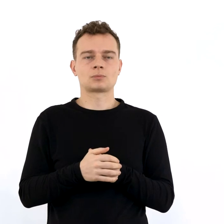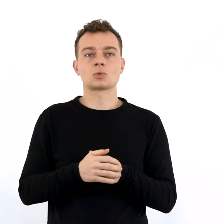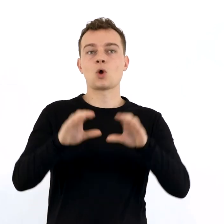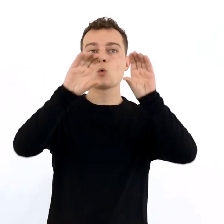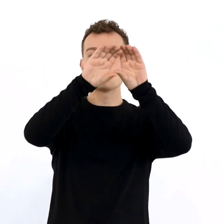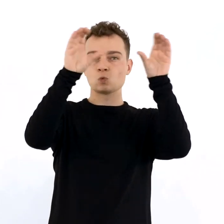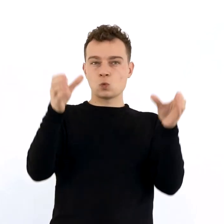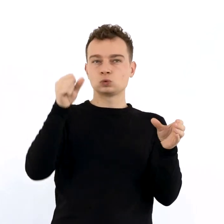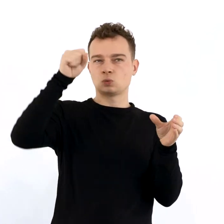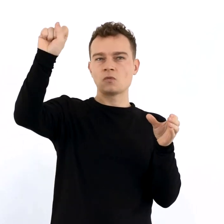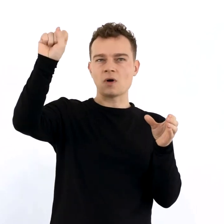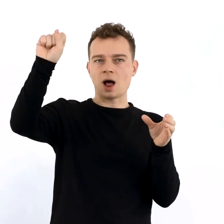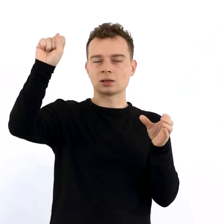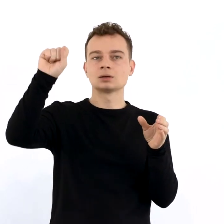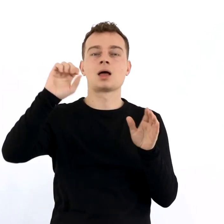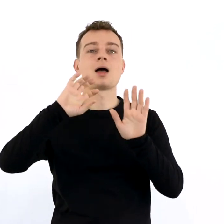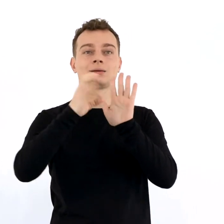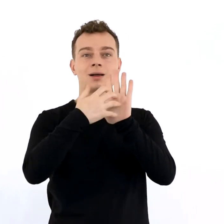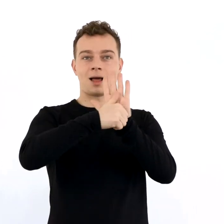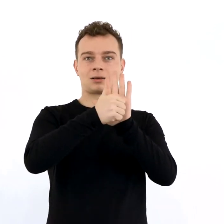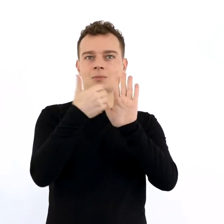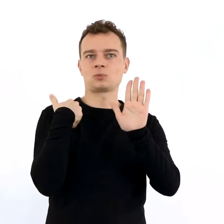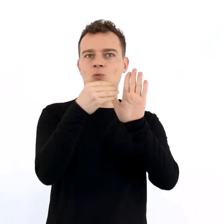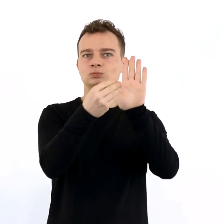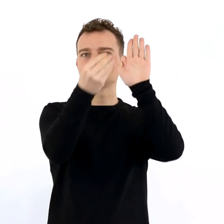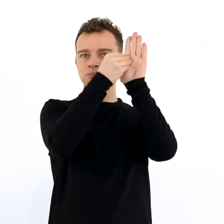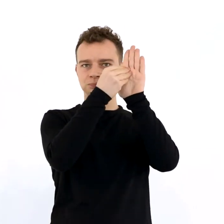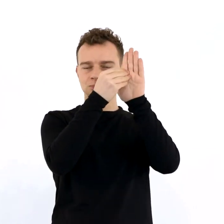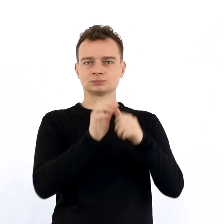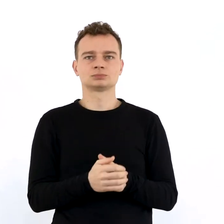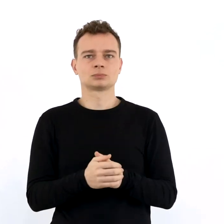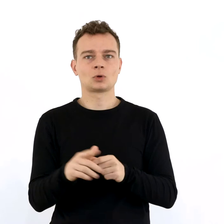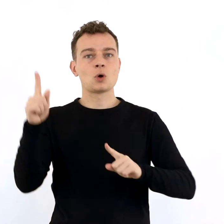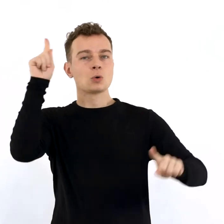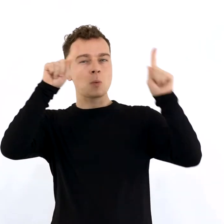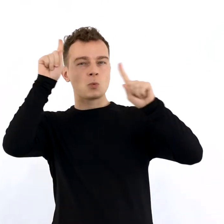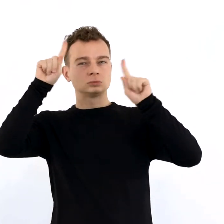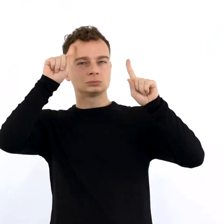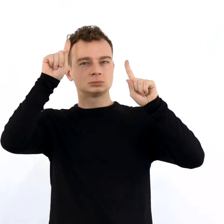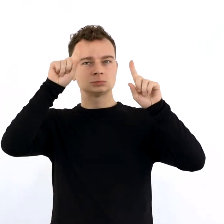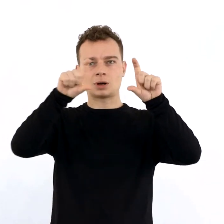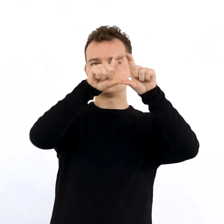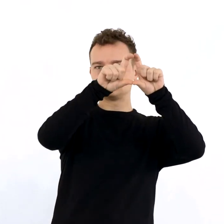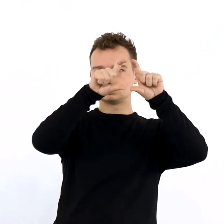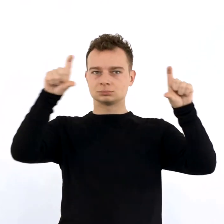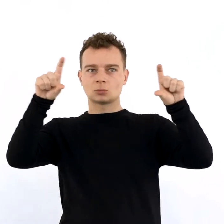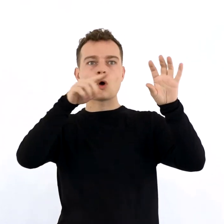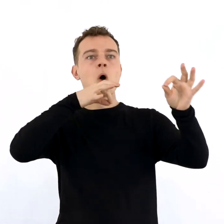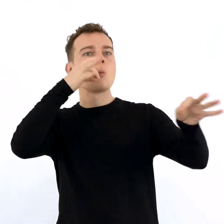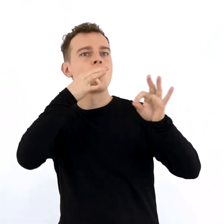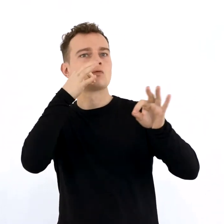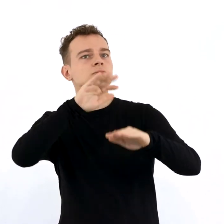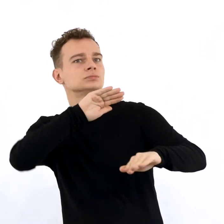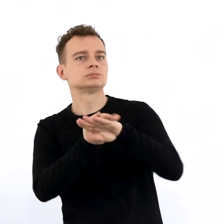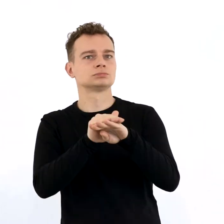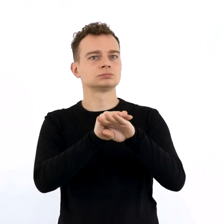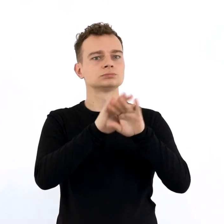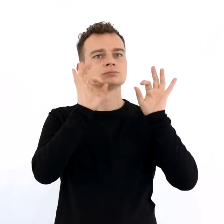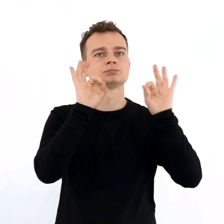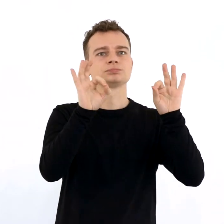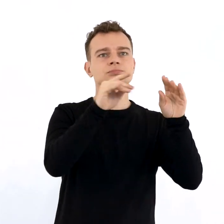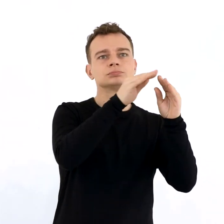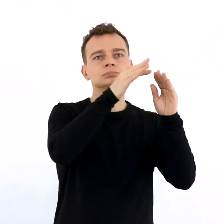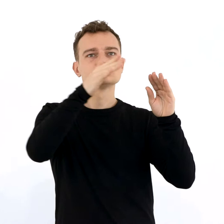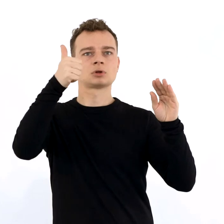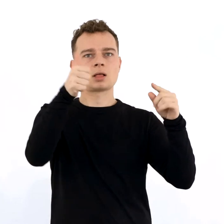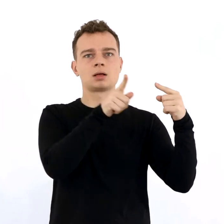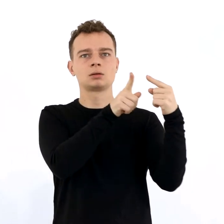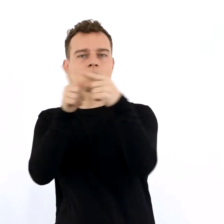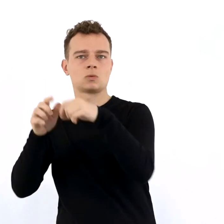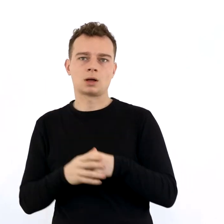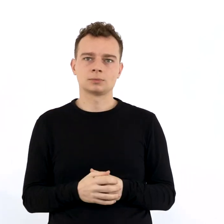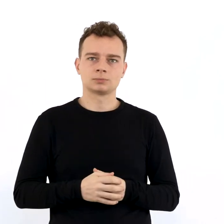Reliefy były umieszczane na łukach triumfalnych, gdzie kompozycja w układzie pasowym rozwija się w jednym kierunku zgodnie z opowieścią.